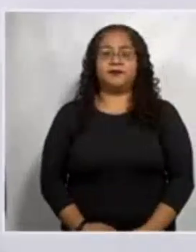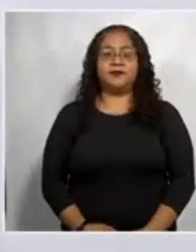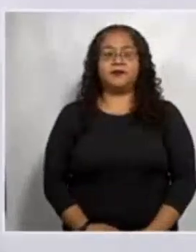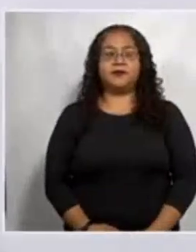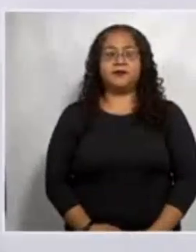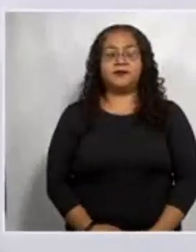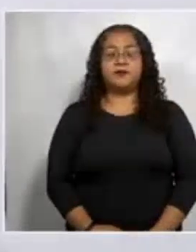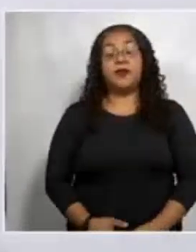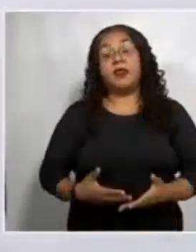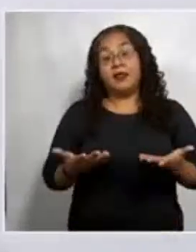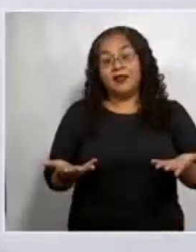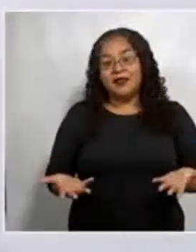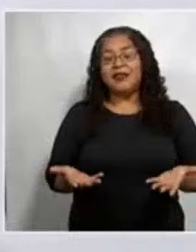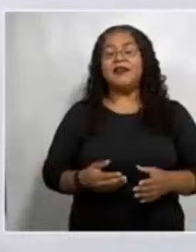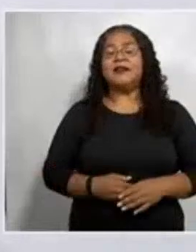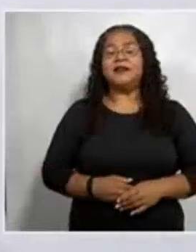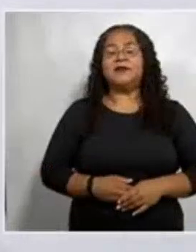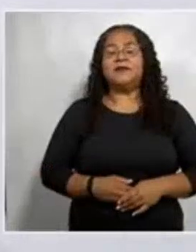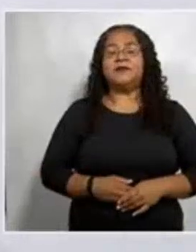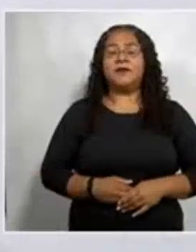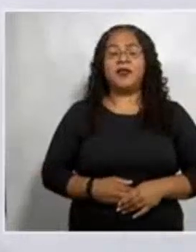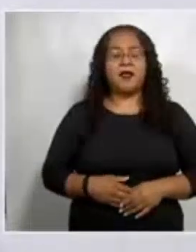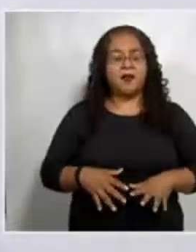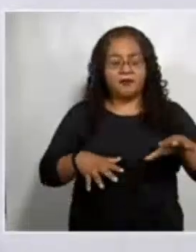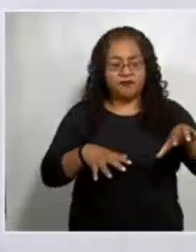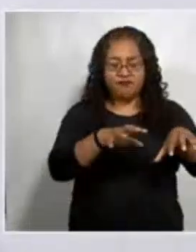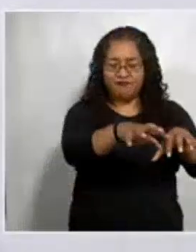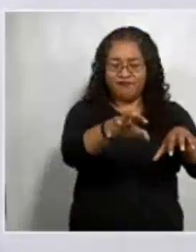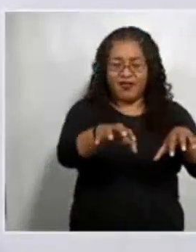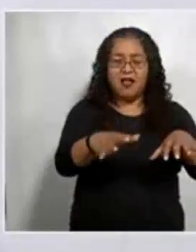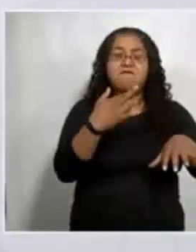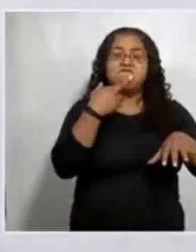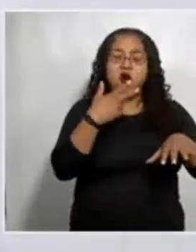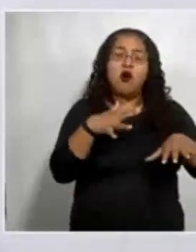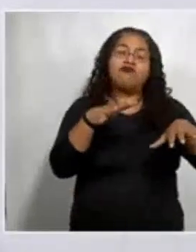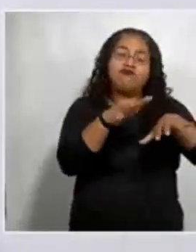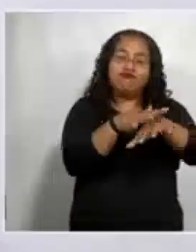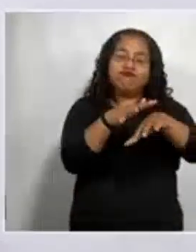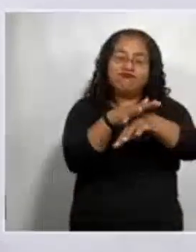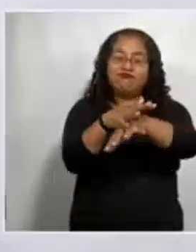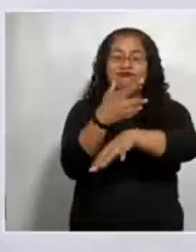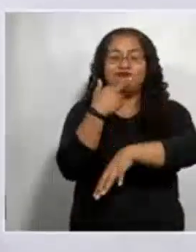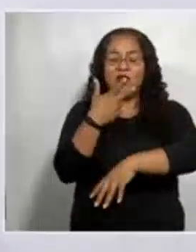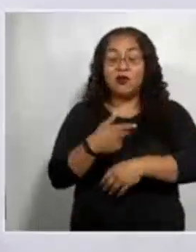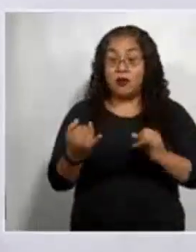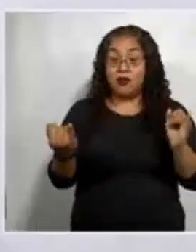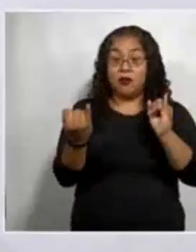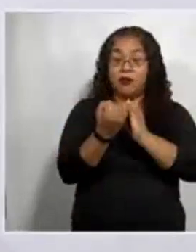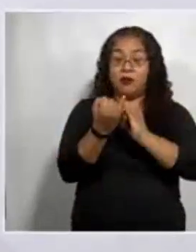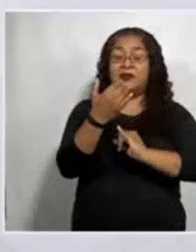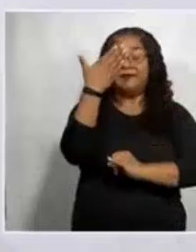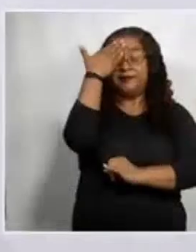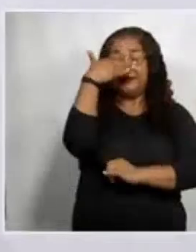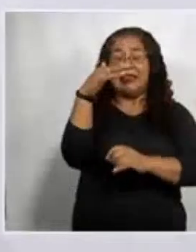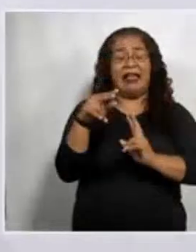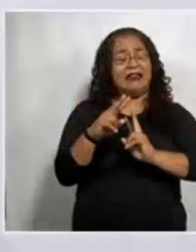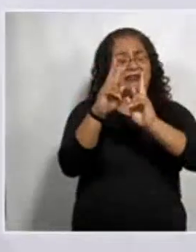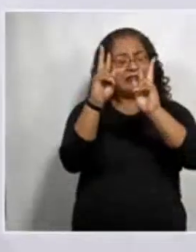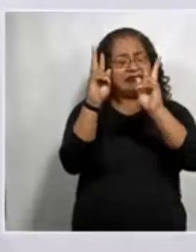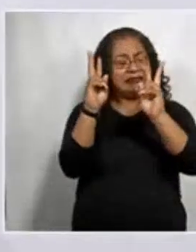Y poco a poco vamos a ir mejorando también los medicamentos, que es uno de los temas que más